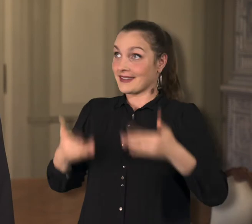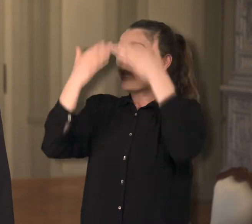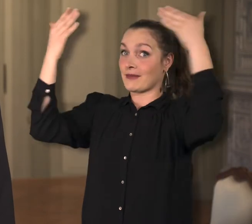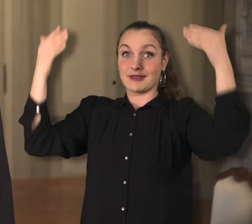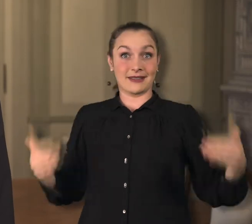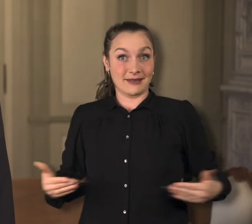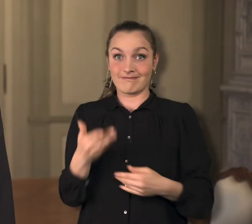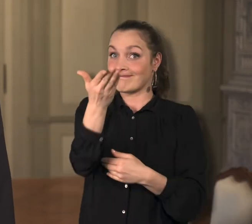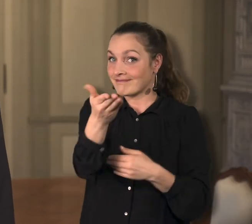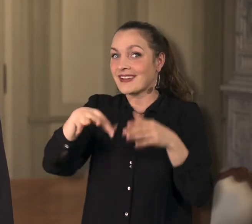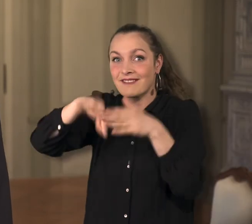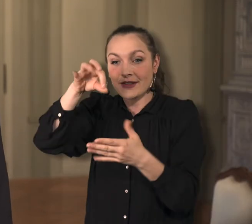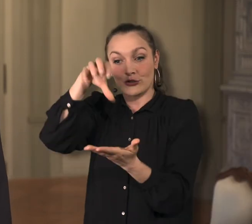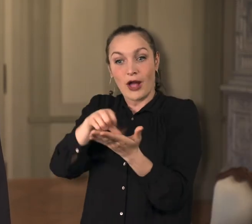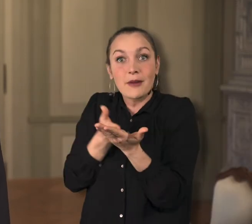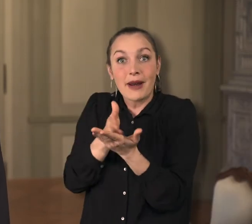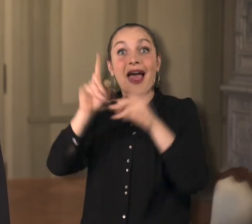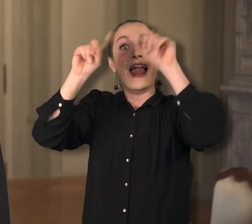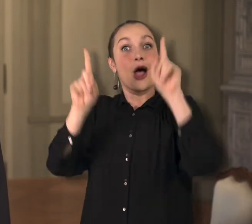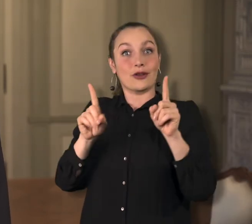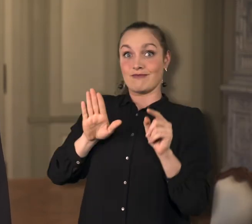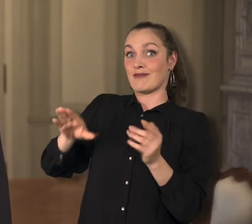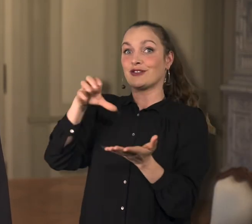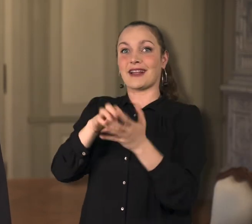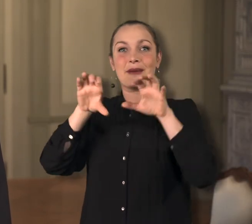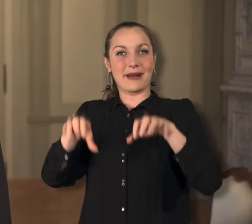Auf der Webseite finden Sie einen elektronischen Stadtplan der Stadt Bern.